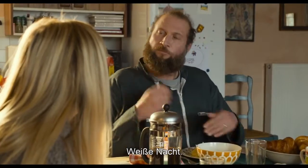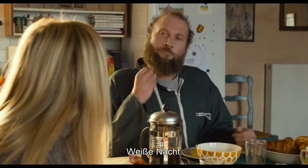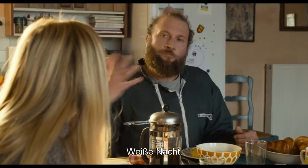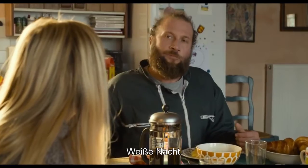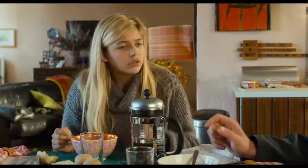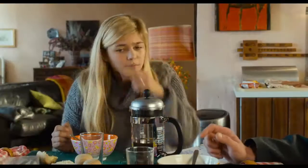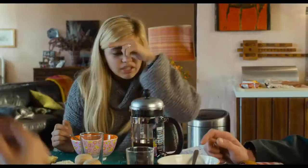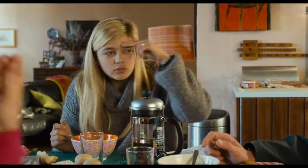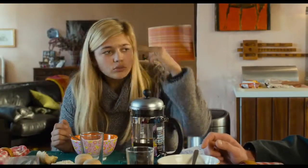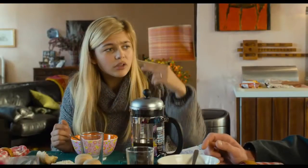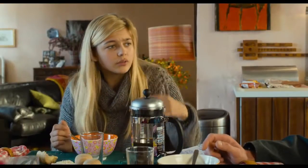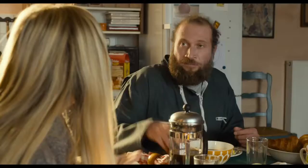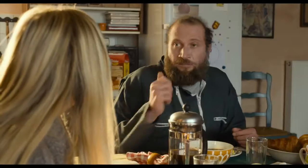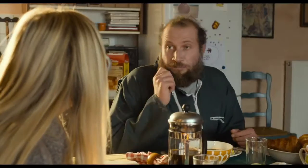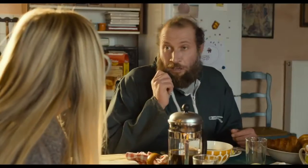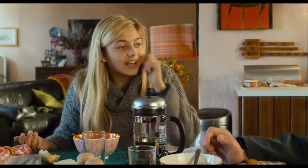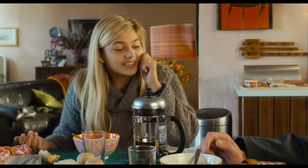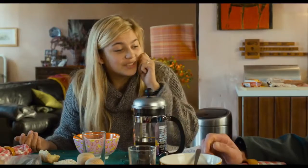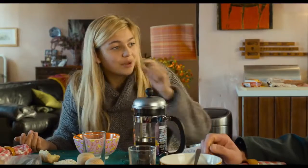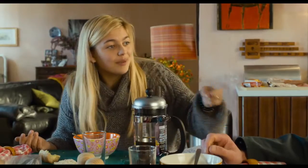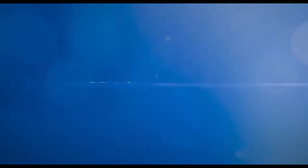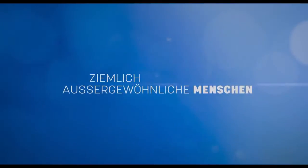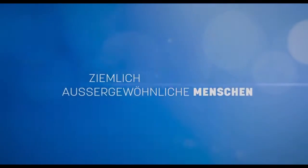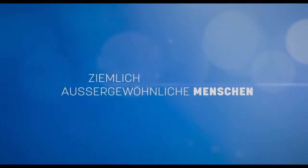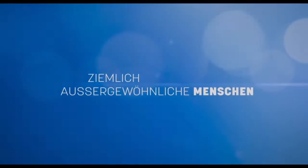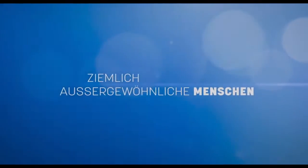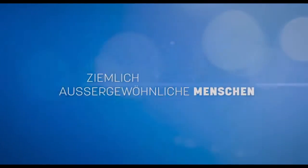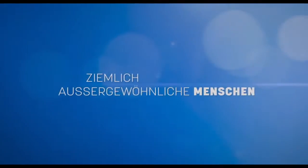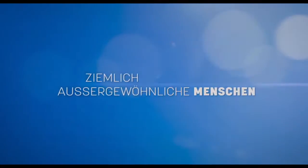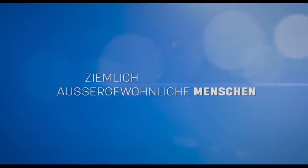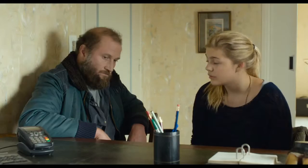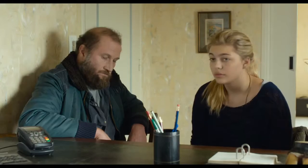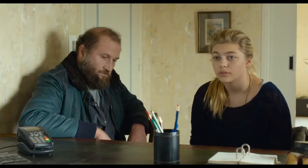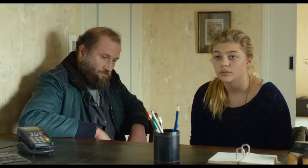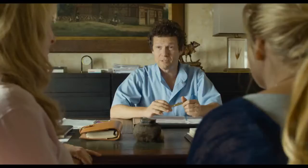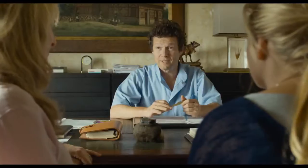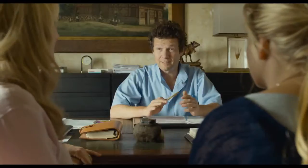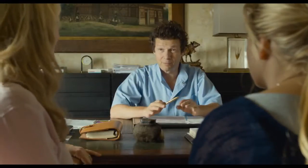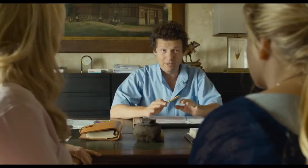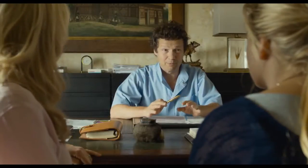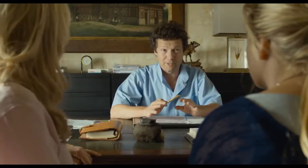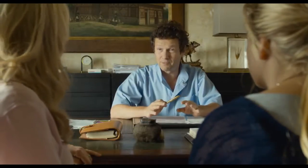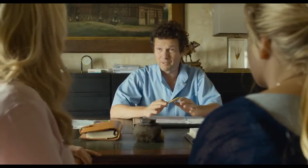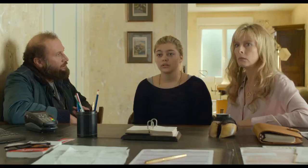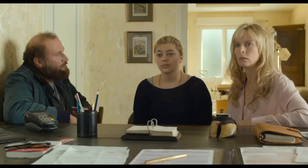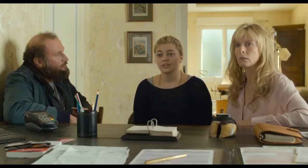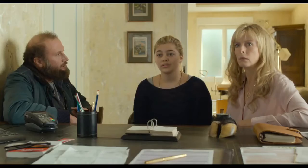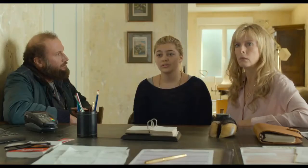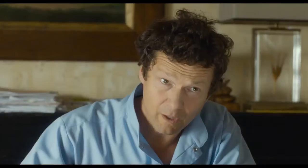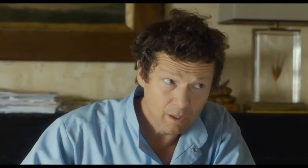Aber es ist doch ganz schwarz. Du bist selber ein Rassist! Außerdem sollten Sie für eine gewisse Zeit keinen Geschlechtsverkehr haben. Mädchen: Wie lange?